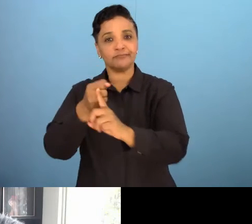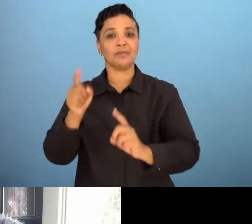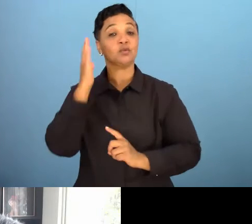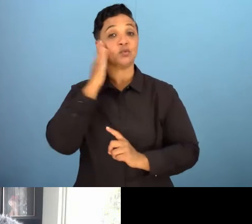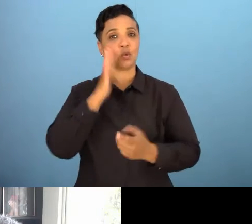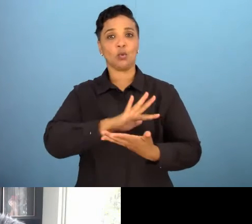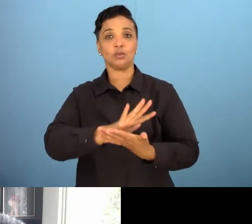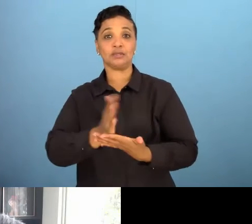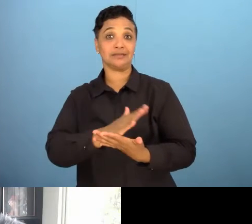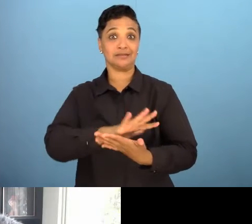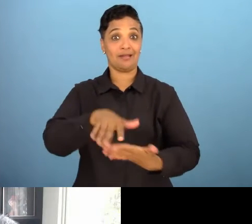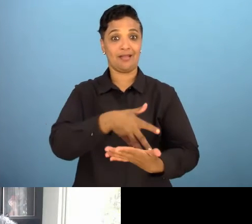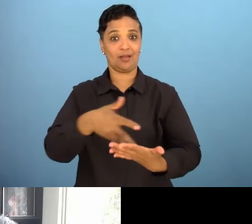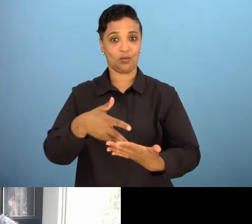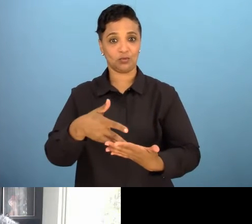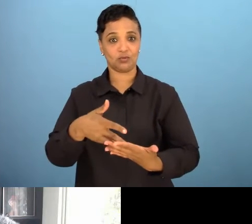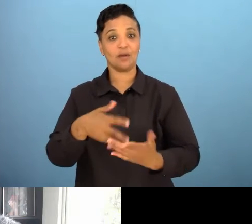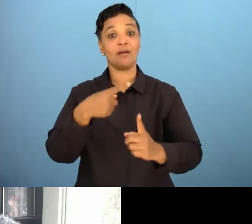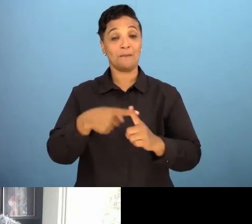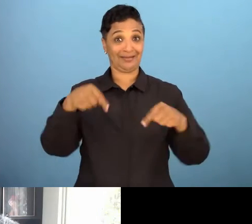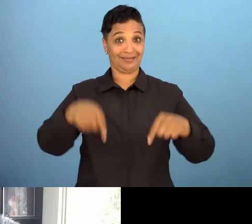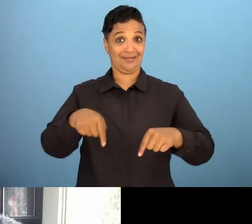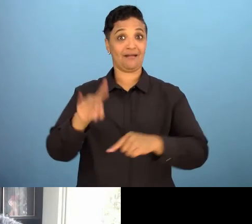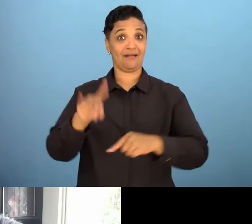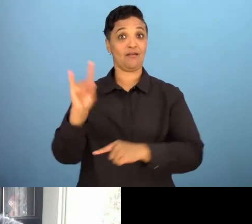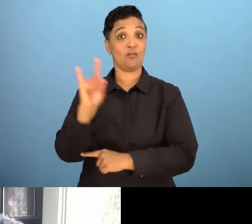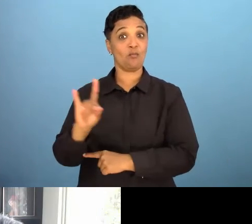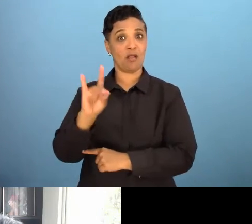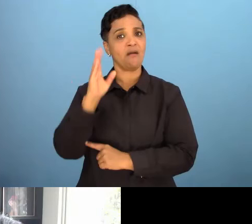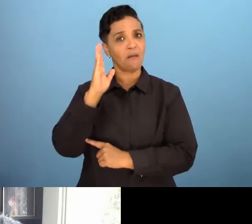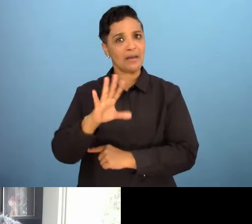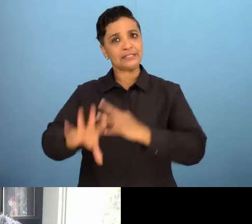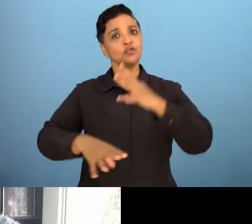Los beneficios de la vacuna y la conveniencia de serlo, la campaña debe incluir el lenguaje de señas